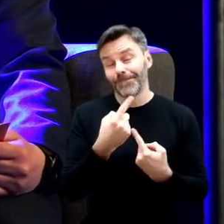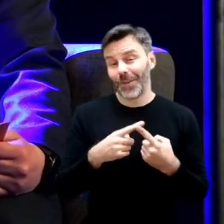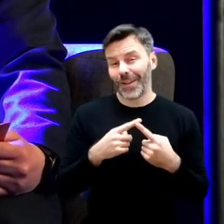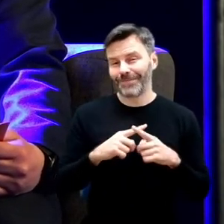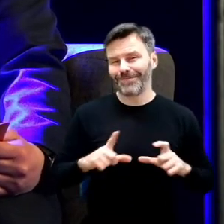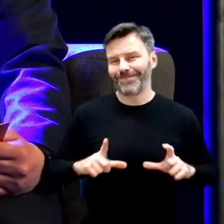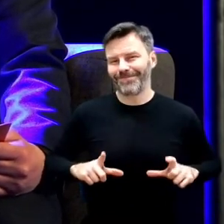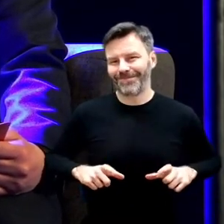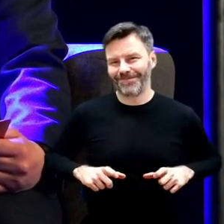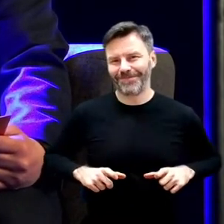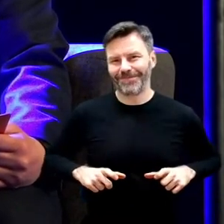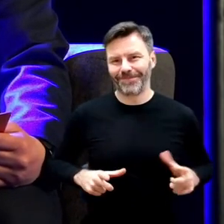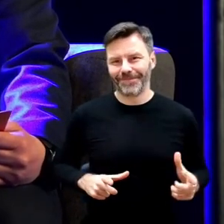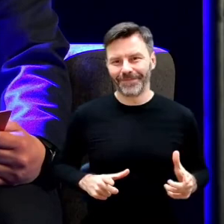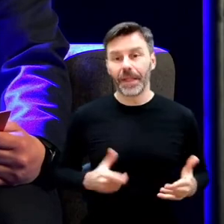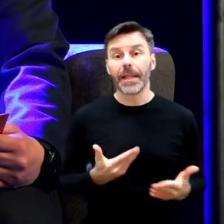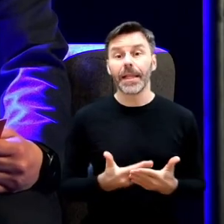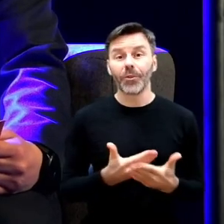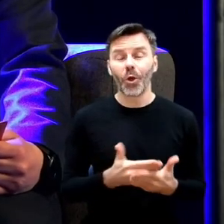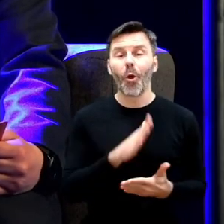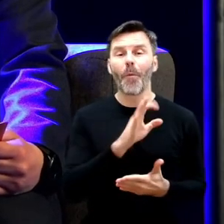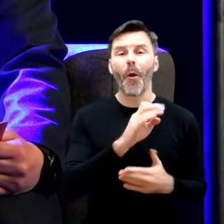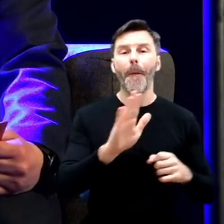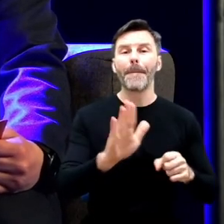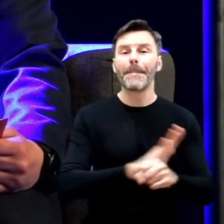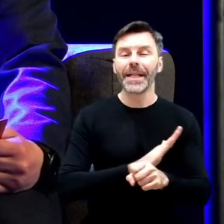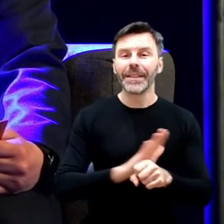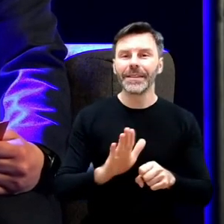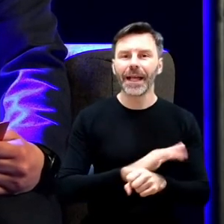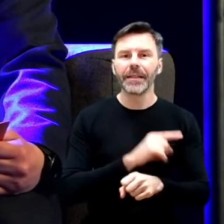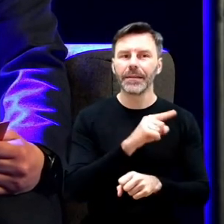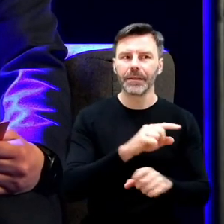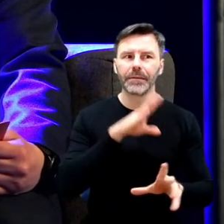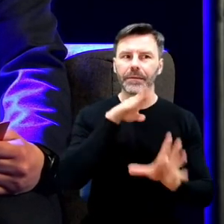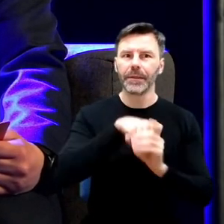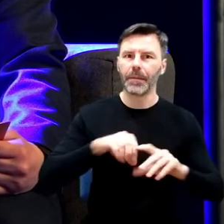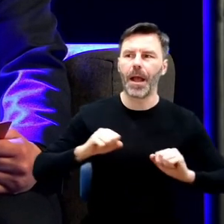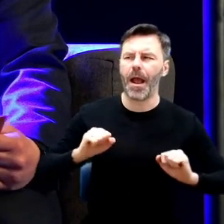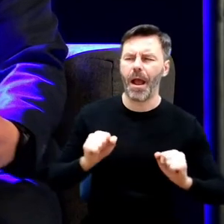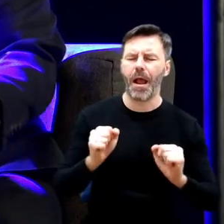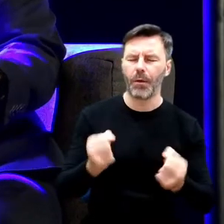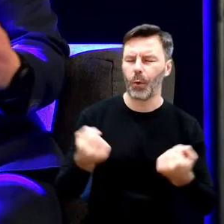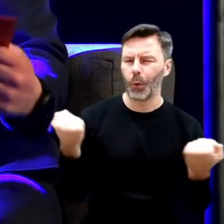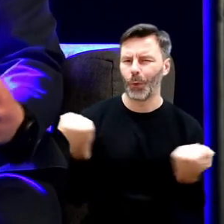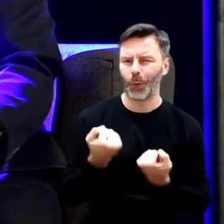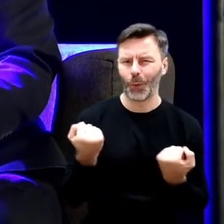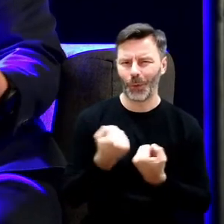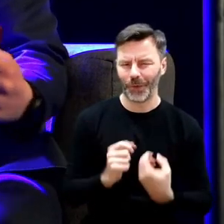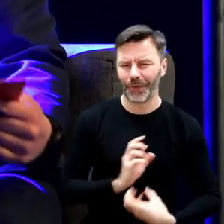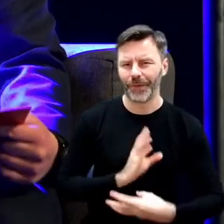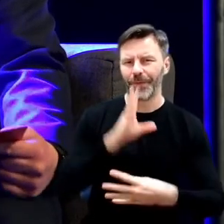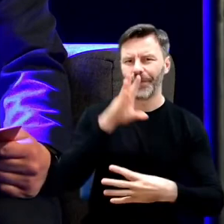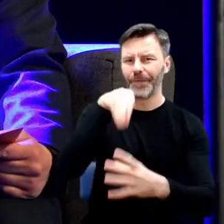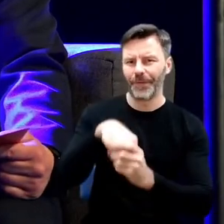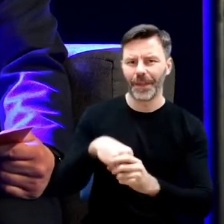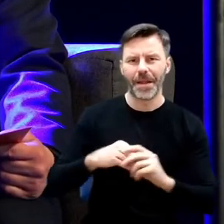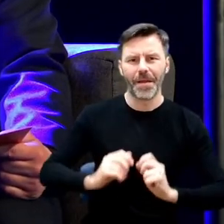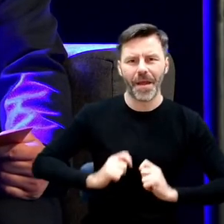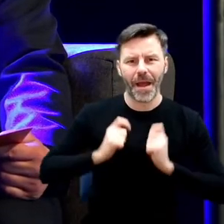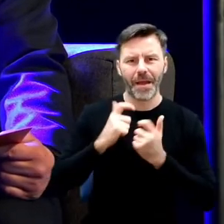że lokalny biznes też bardzo angażuje się w tworzenie zasobów mieszkaniowych,